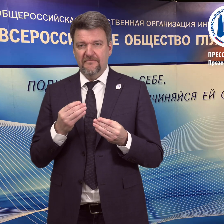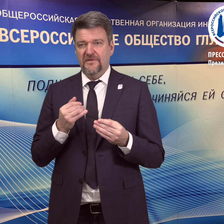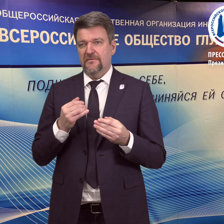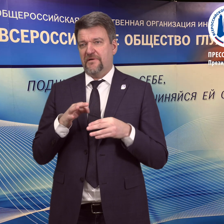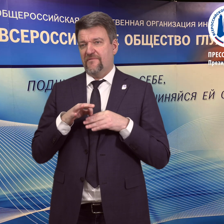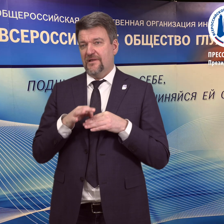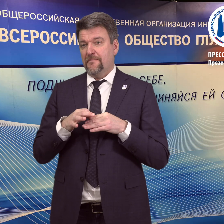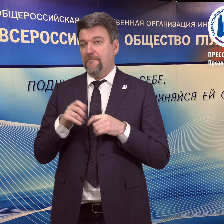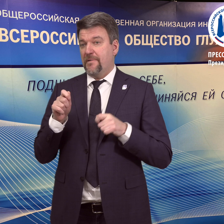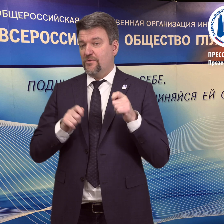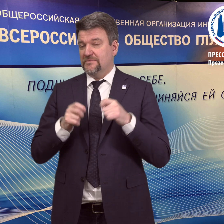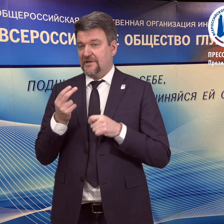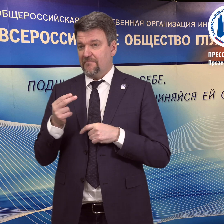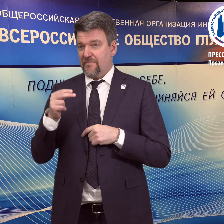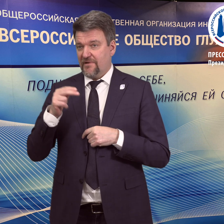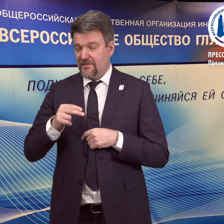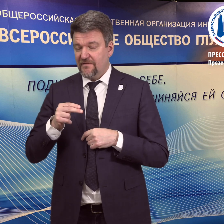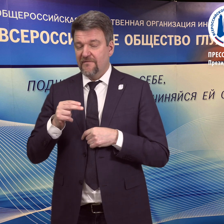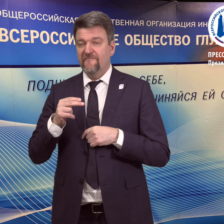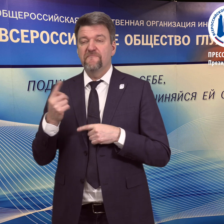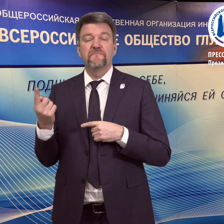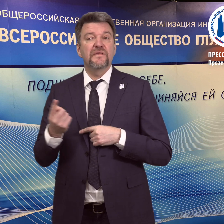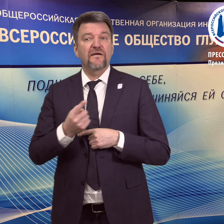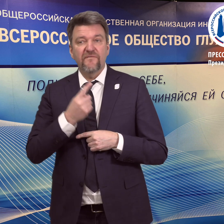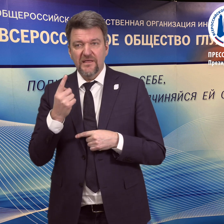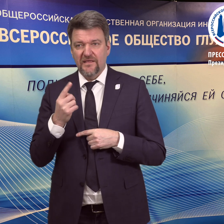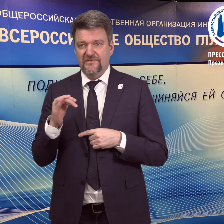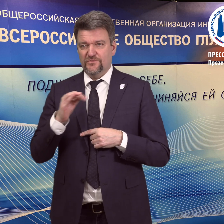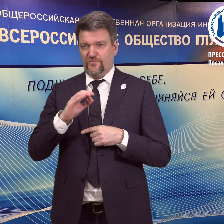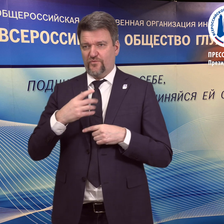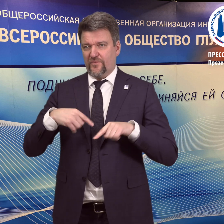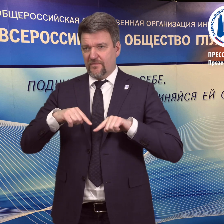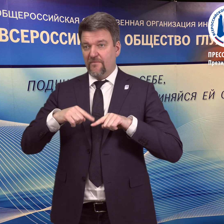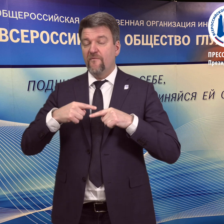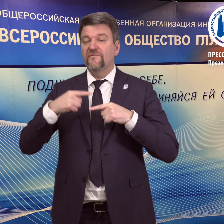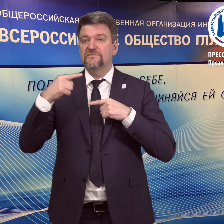Мы провели пленум Центрального правления в дистанционном формате, впервые в истории ВОГ.